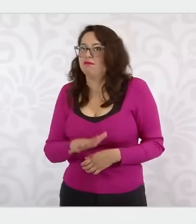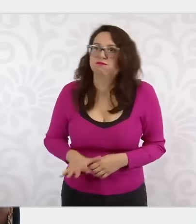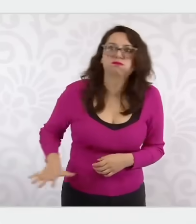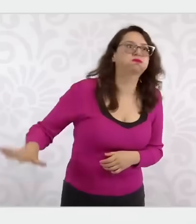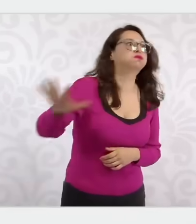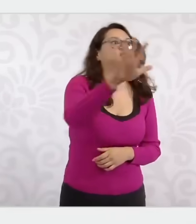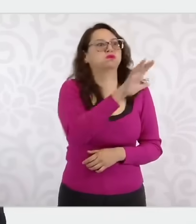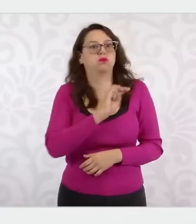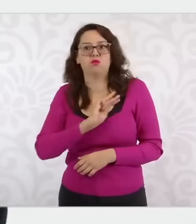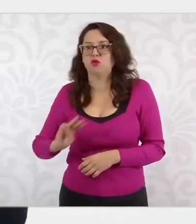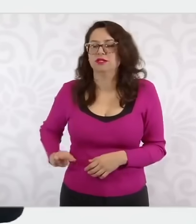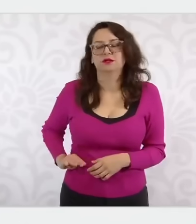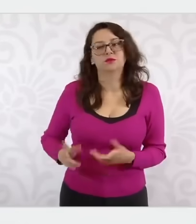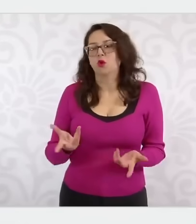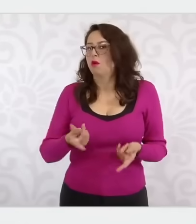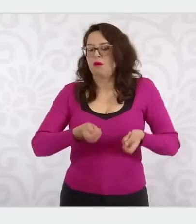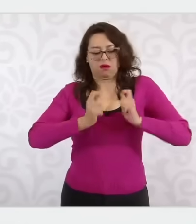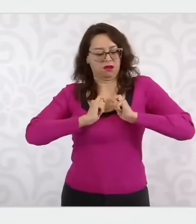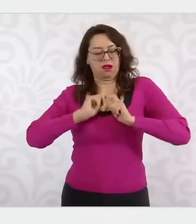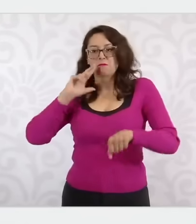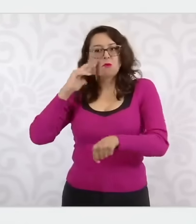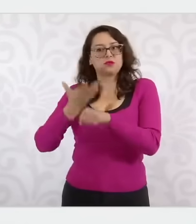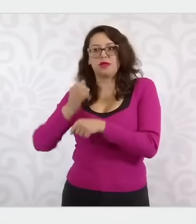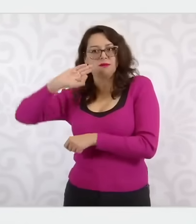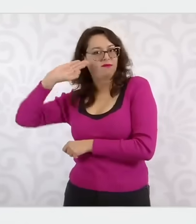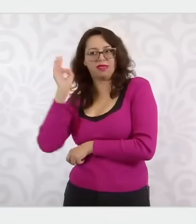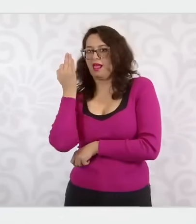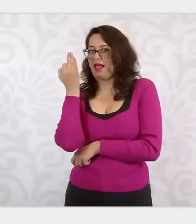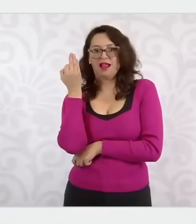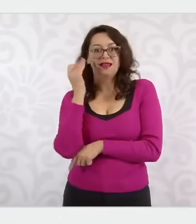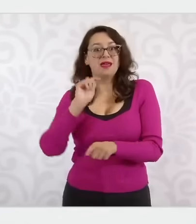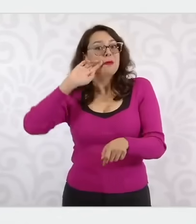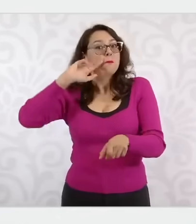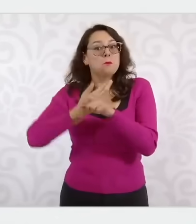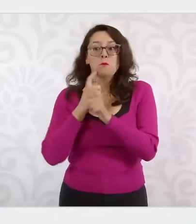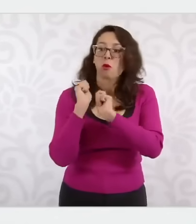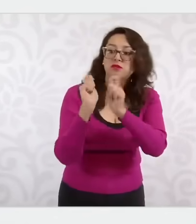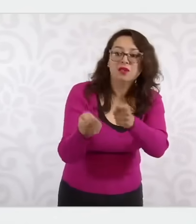delitos federales. Nosotros vamos mucho más allá, tenemos coordinación con todas las entidades y